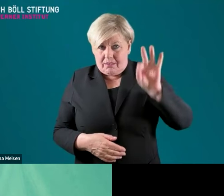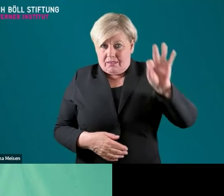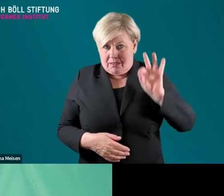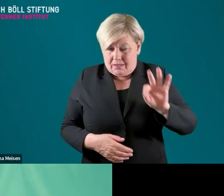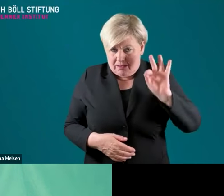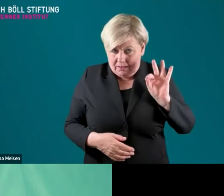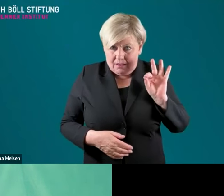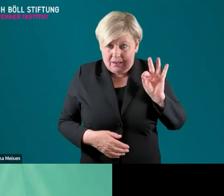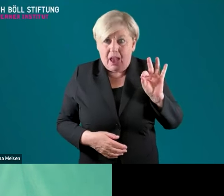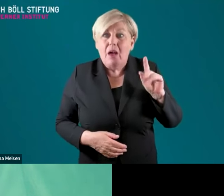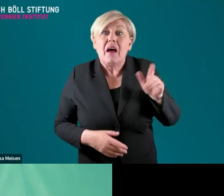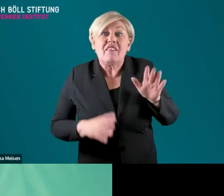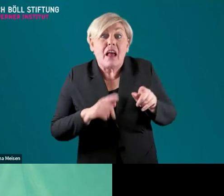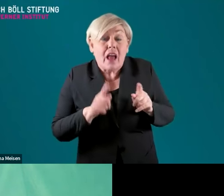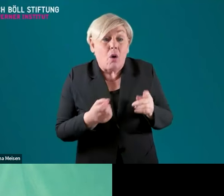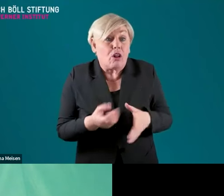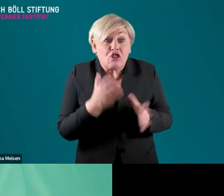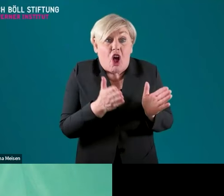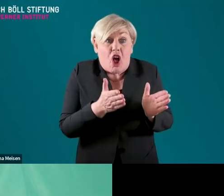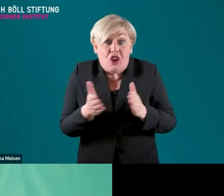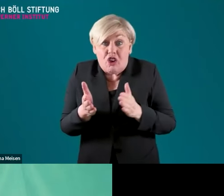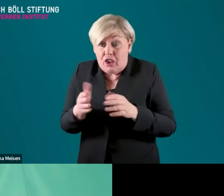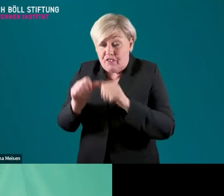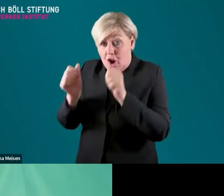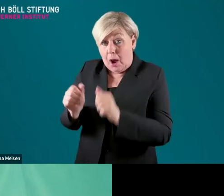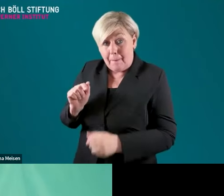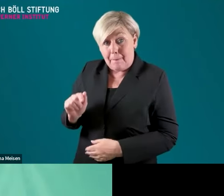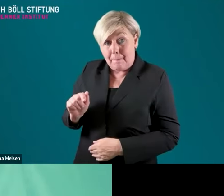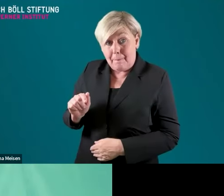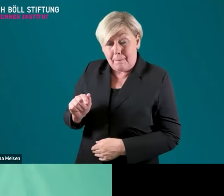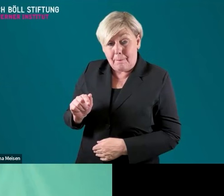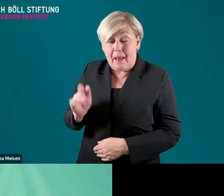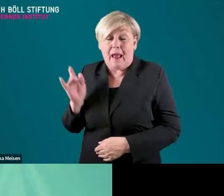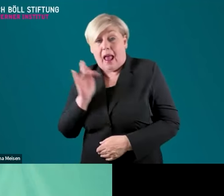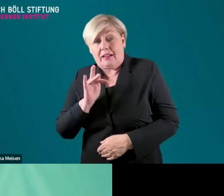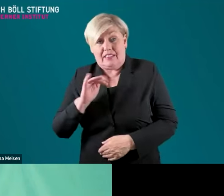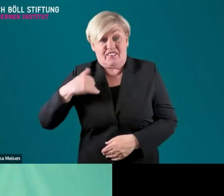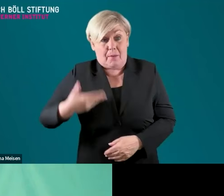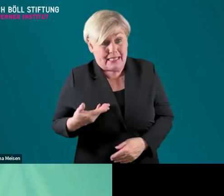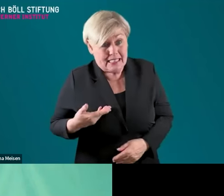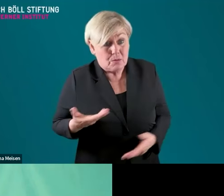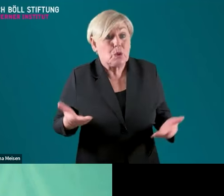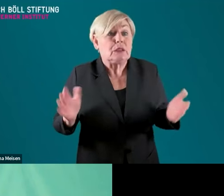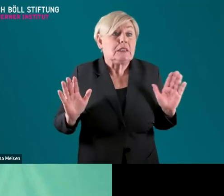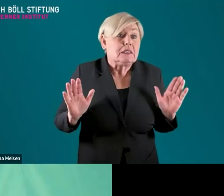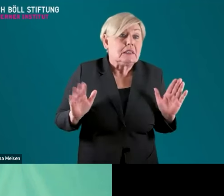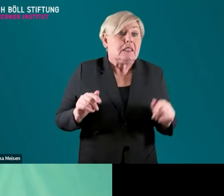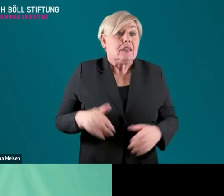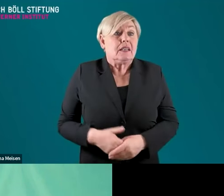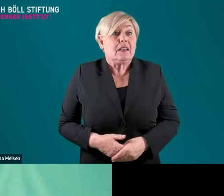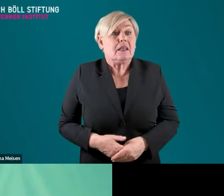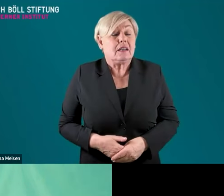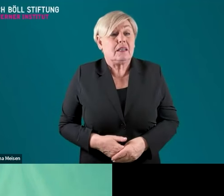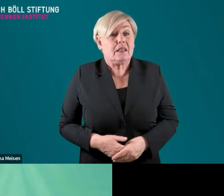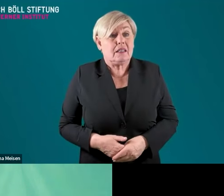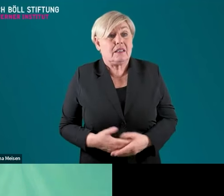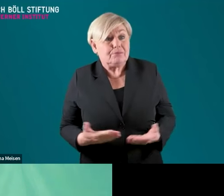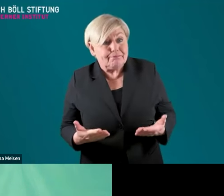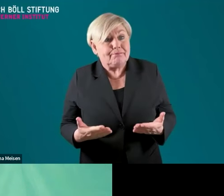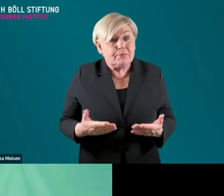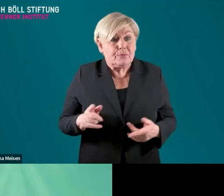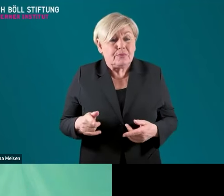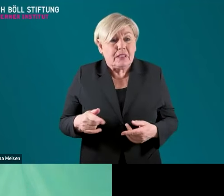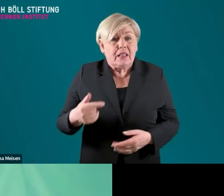Aber vielleicht entsteht da auch eine neue Form von Antifeminismus von so einem „TERF-Antifeminismus“,